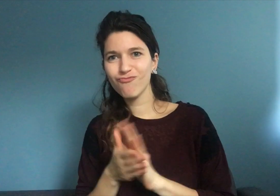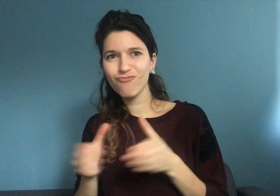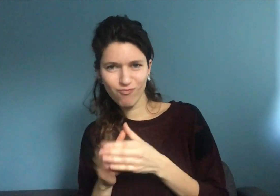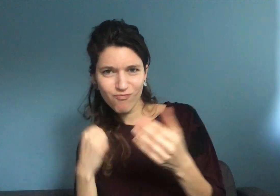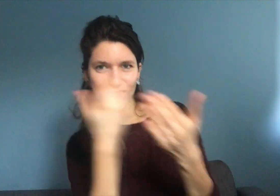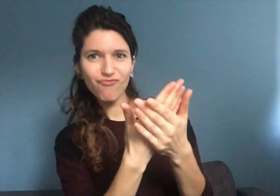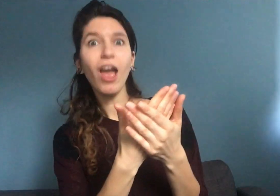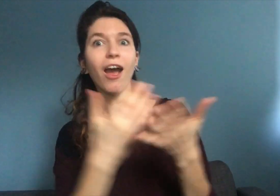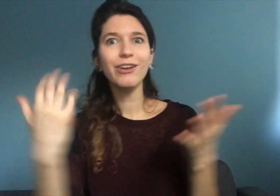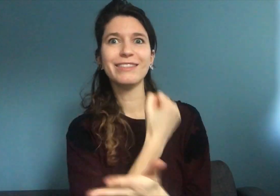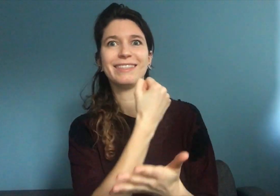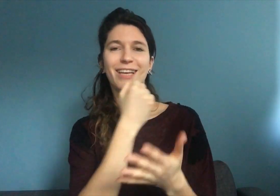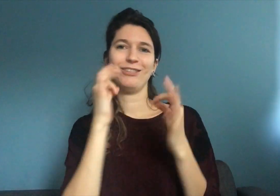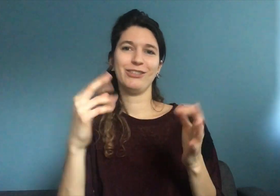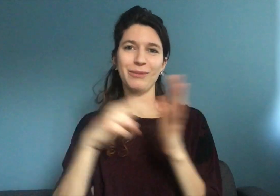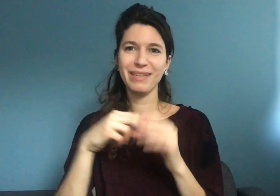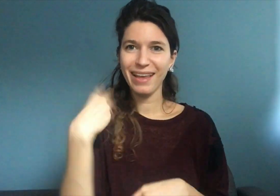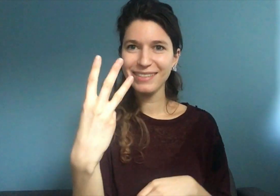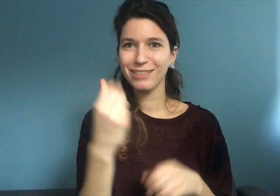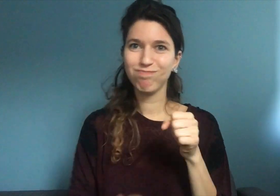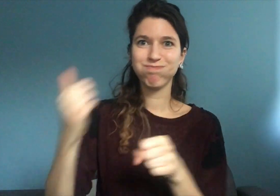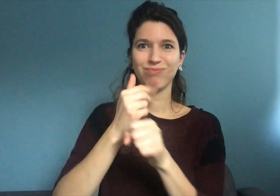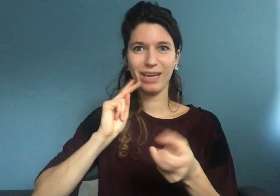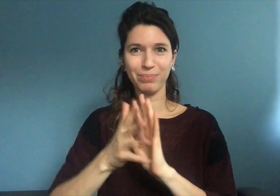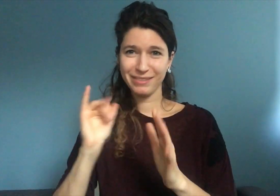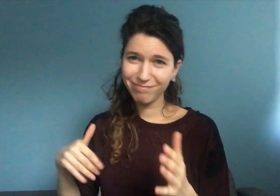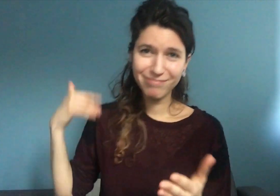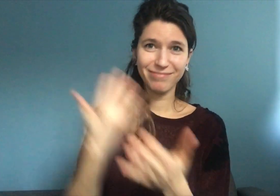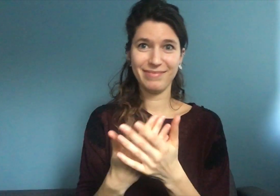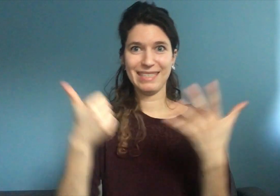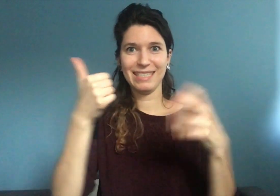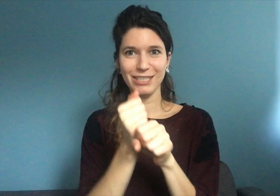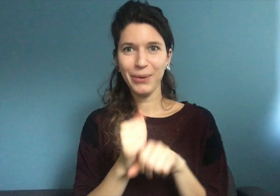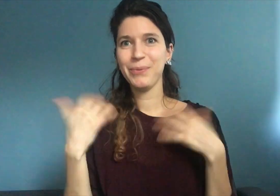Notre projet a été accepté et a démarré en 2013, ça fait 6 ans maintenant.